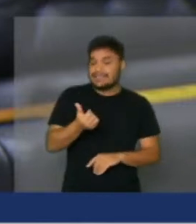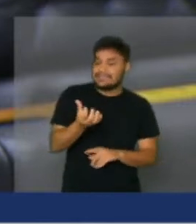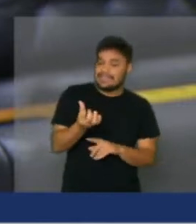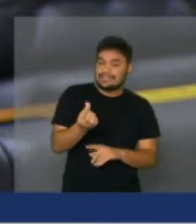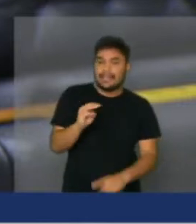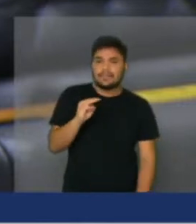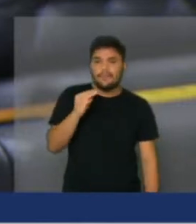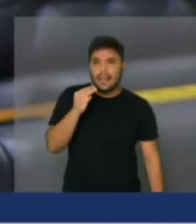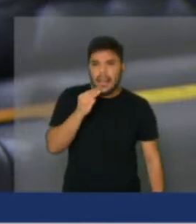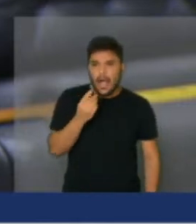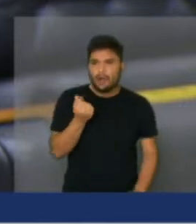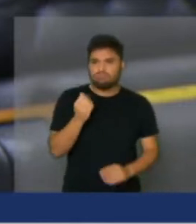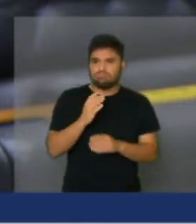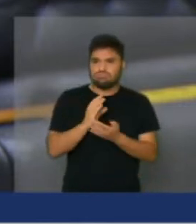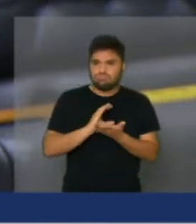PARALELO E ESSE DINHEIRO VEM DAS POLÍTICAS PÚBLICAS DOS